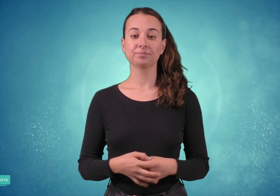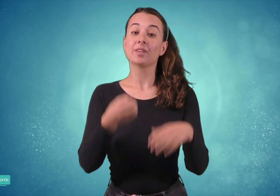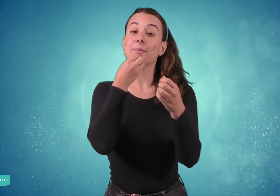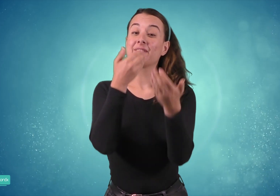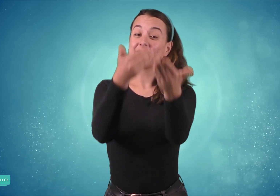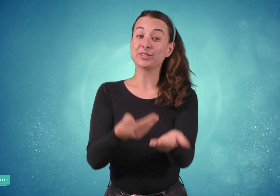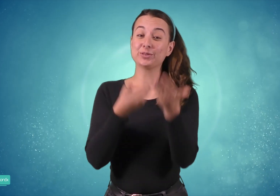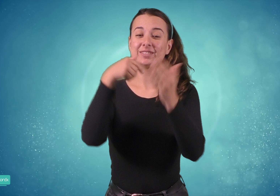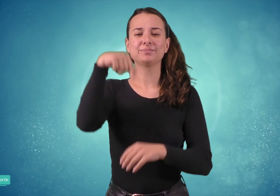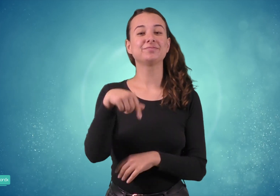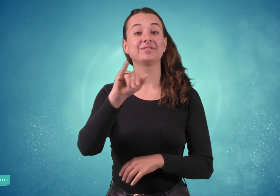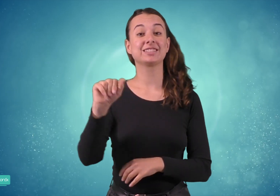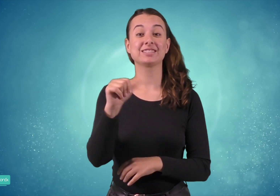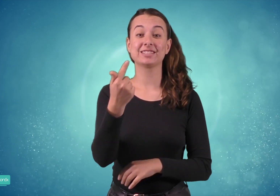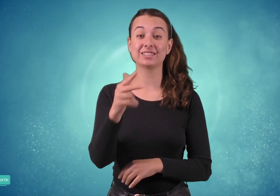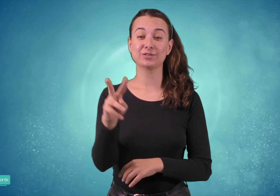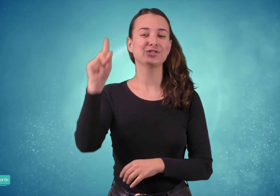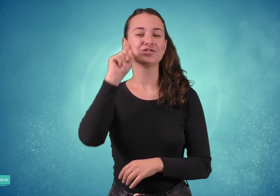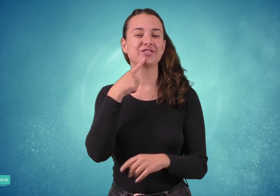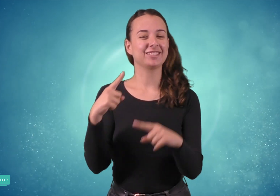Benvenuti a IstV Sordx.